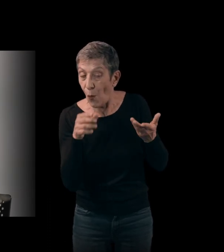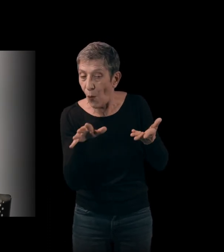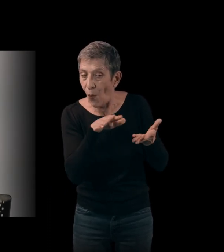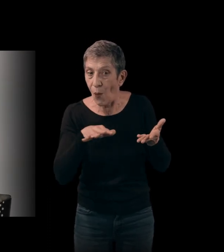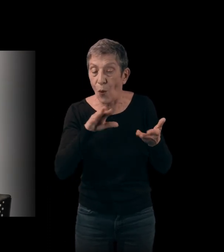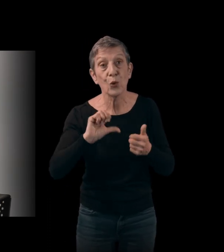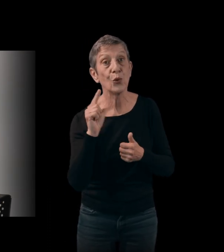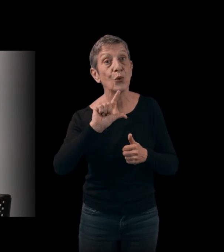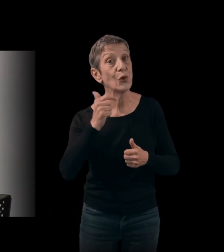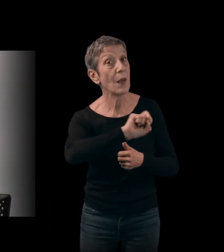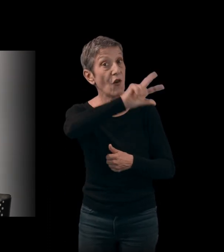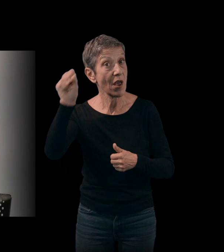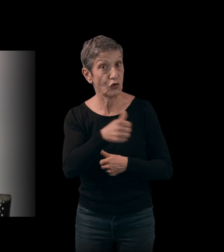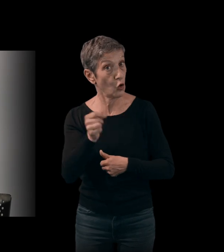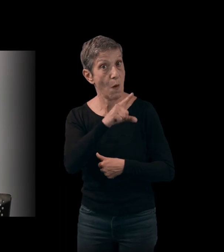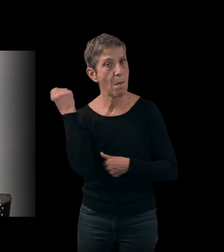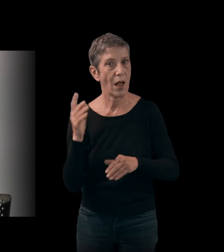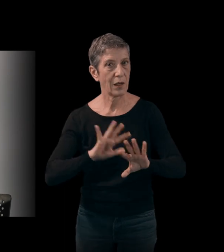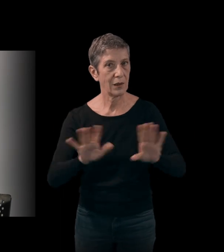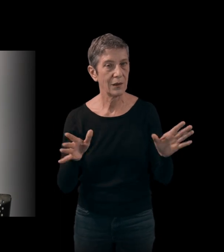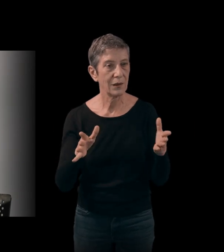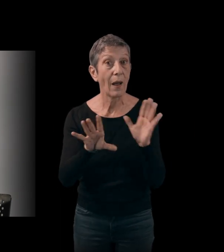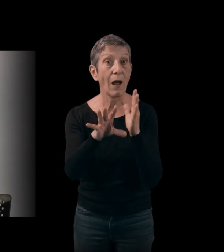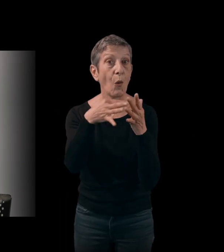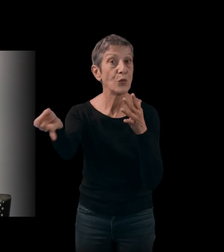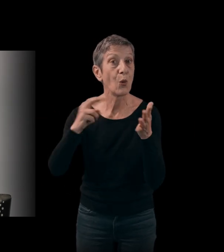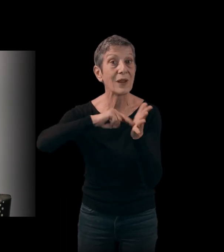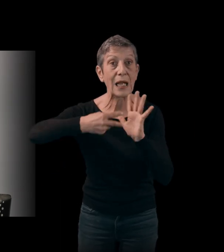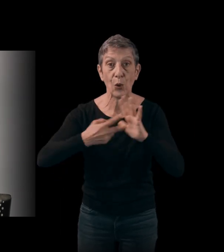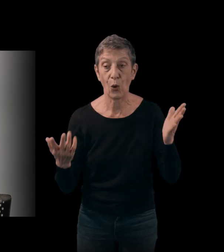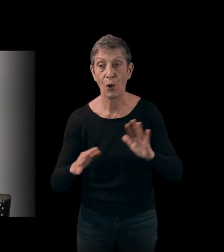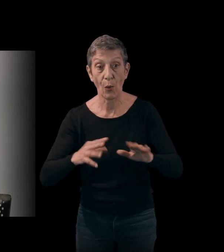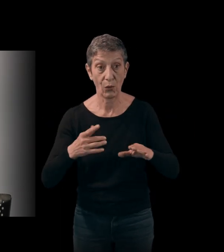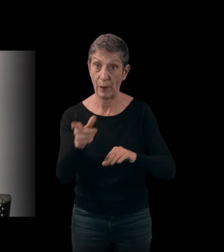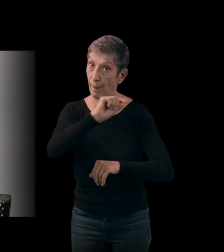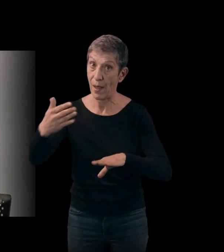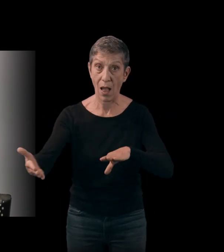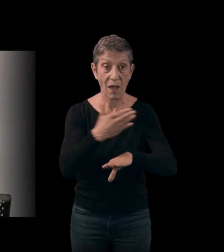qui se fait entre mecs parce que c'est l'option techno. Avant de partir, je leur avais dit une seule chose :